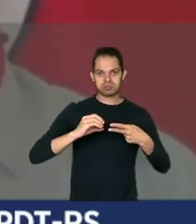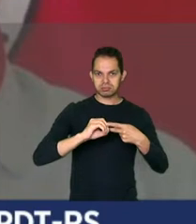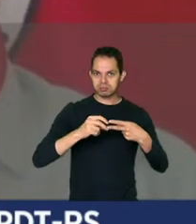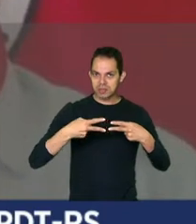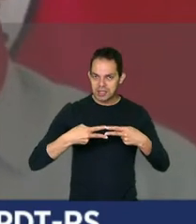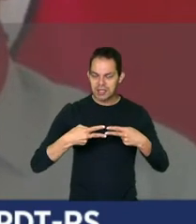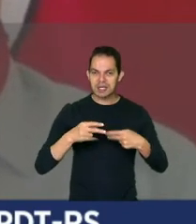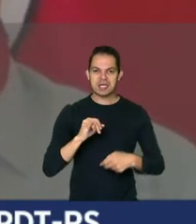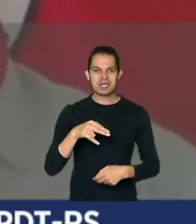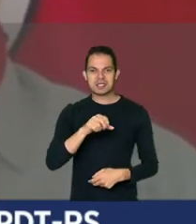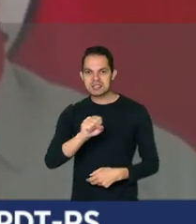BENEFÍCIO DO INSS, ISENÇÃO FISCAIS, TIPO IPI PARA COMPRA